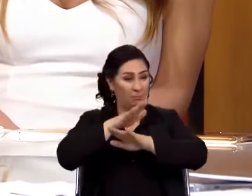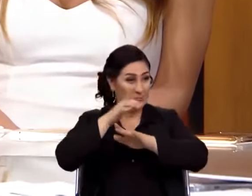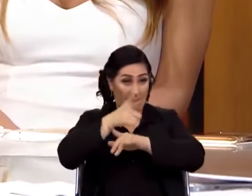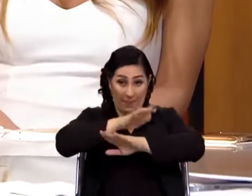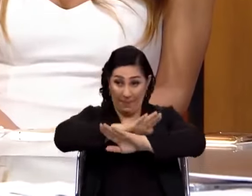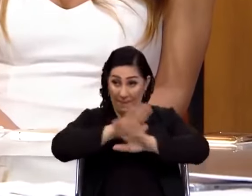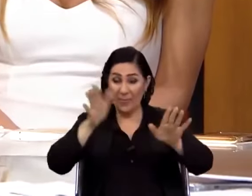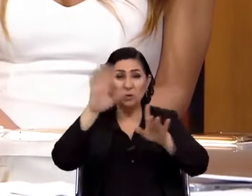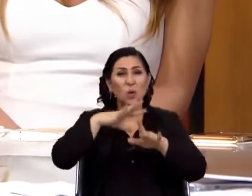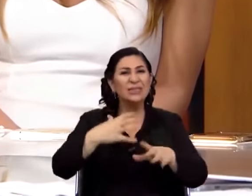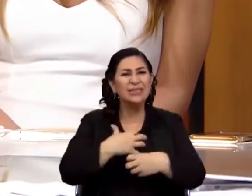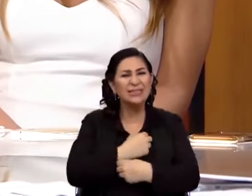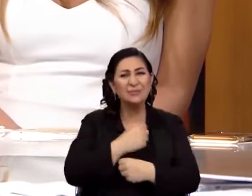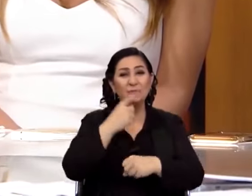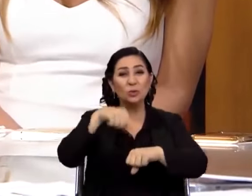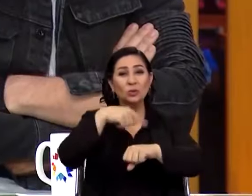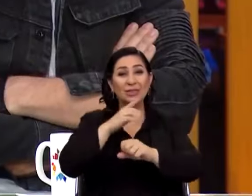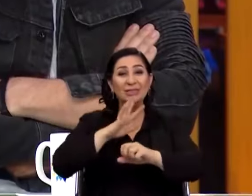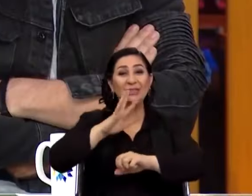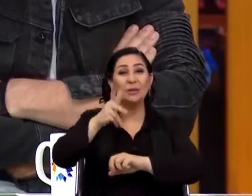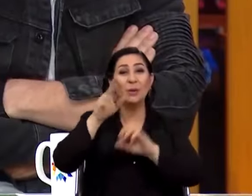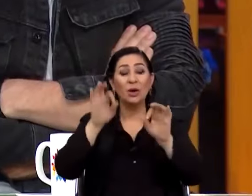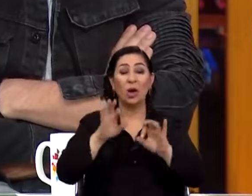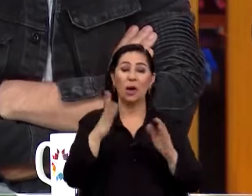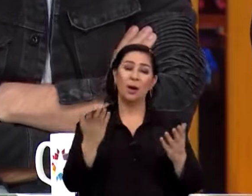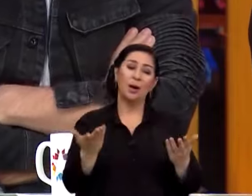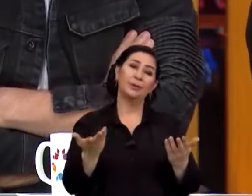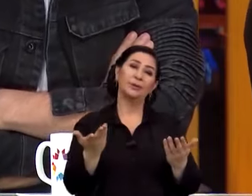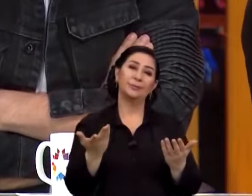sıkıntılı bir süreç başlıyor ki az önce Mustafa'nın dedii artık Hani Onunla da